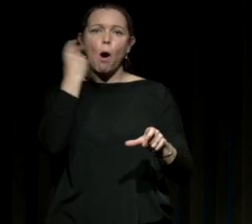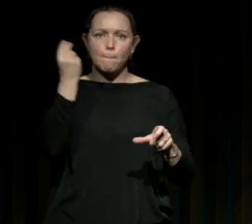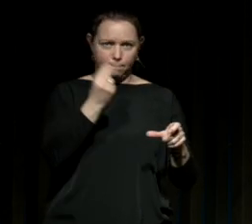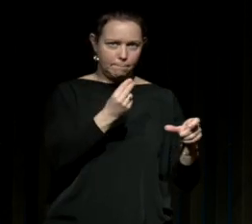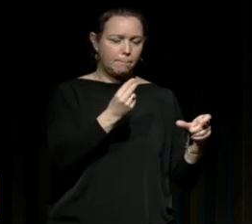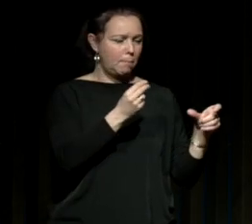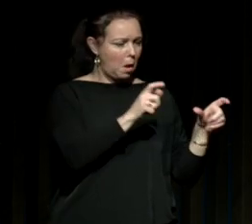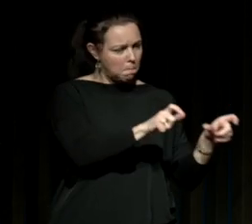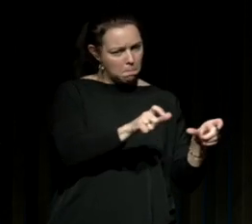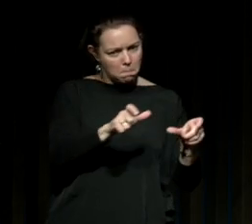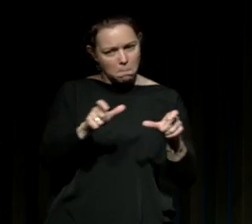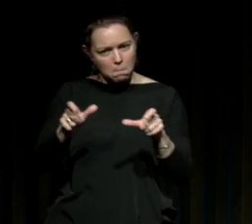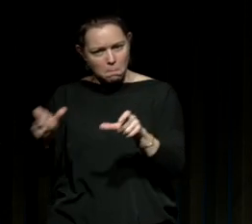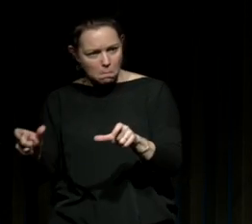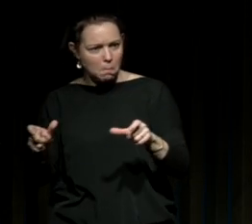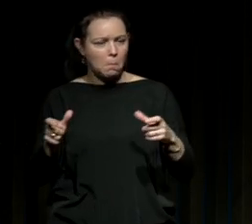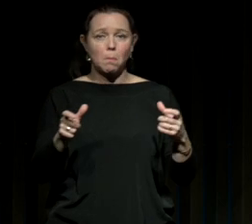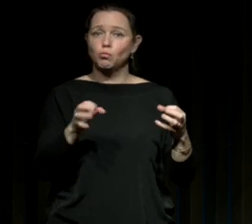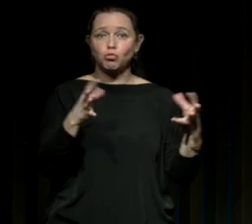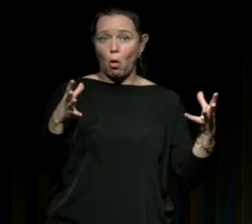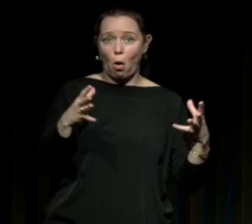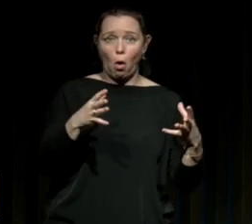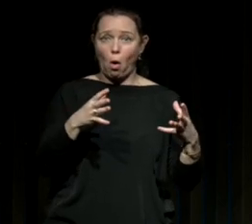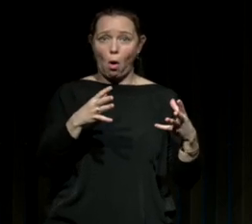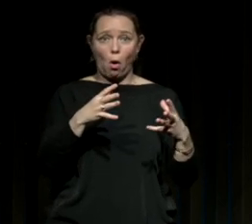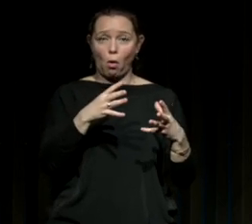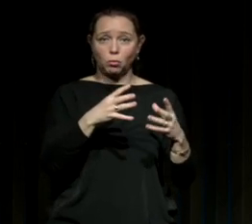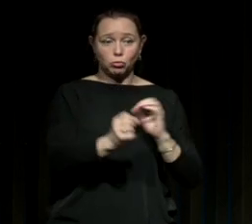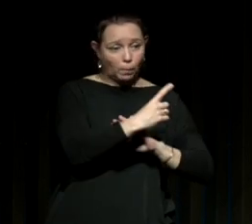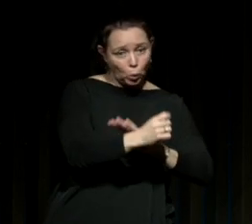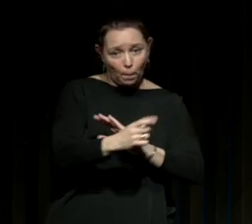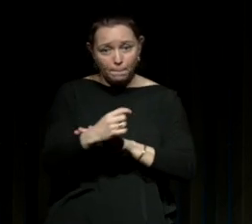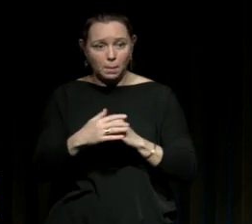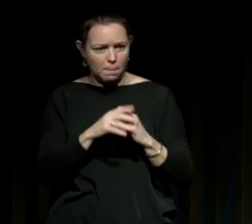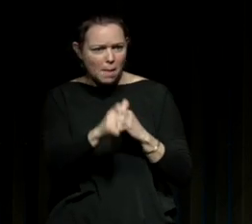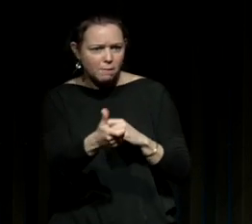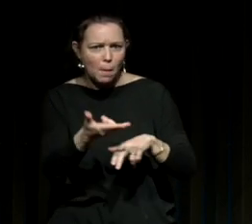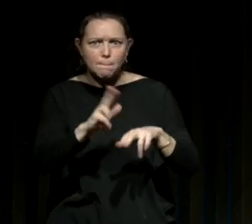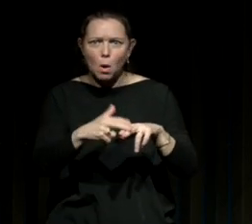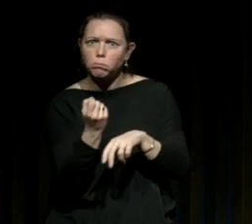l'inclusion et on a regardé les risques qui était associée à une mort subite et on voit